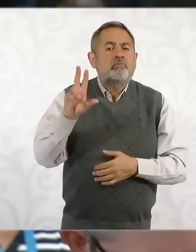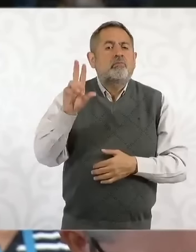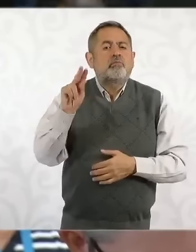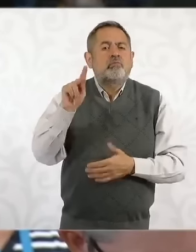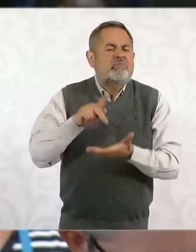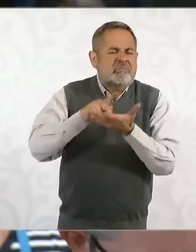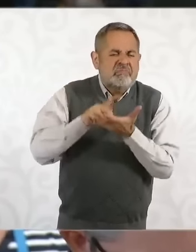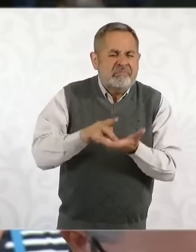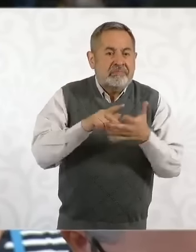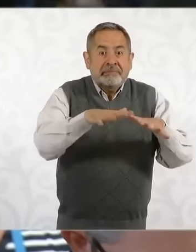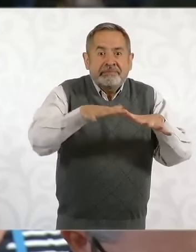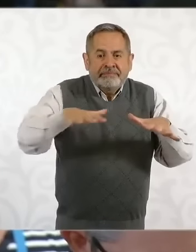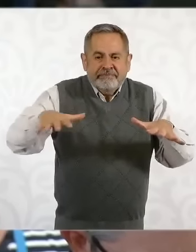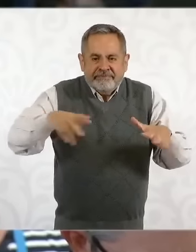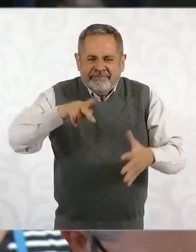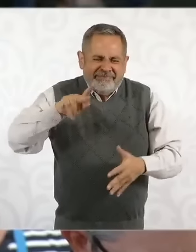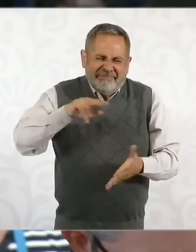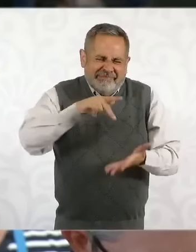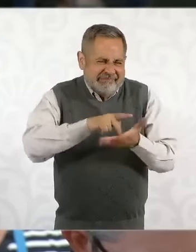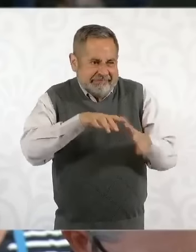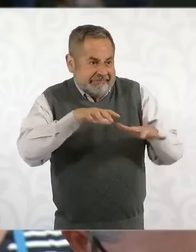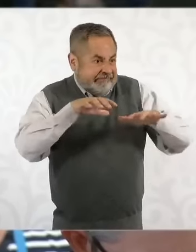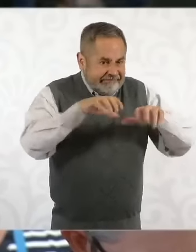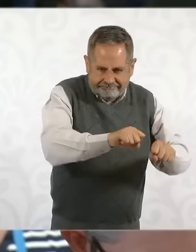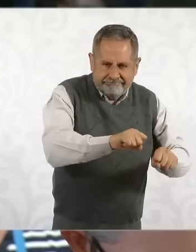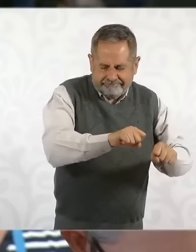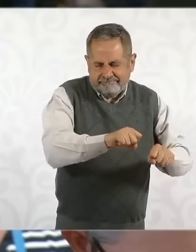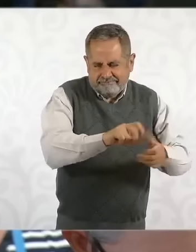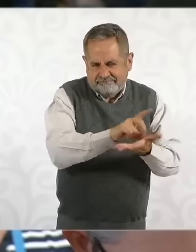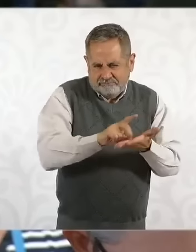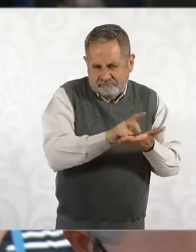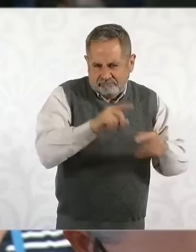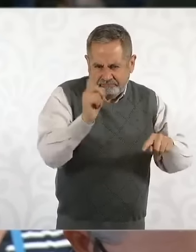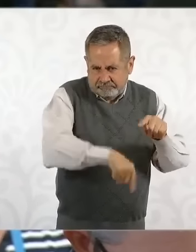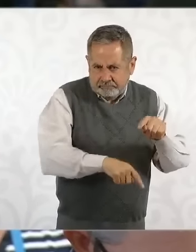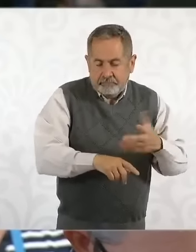en Altamar, eh el gabinete de seguridad tiene el cálculo del impacto económico que esto representa